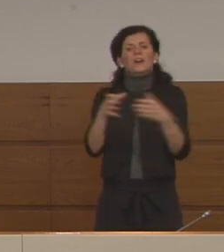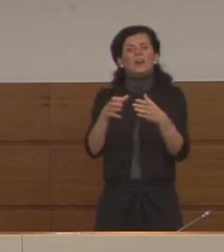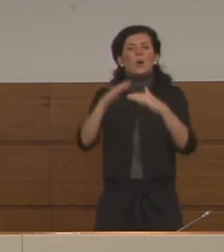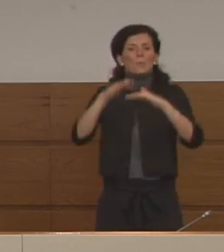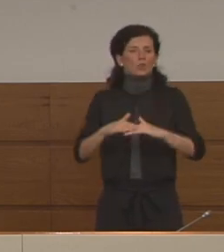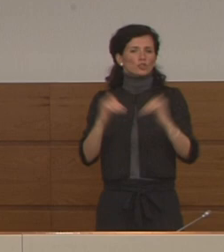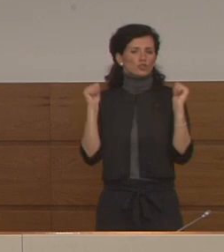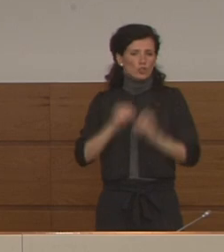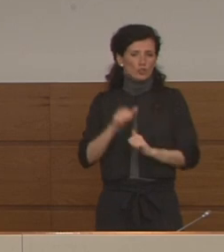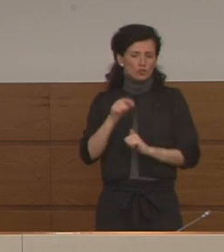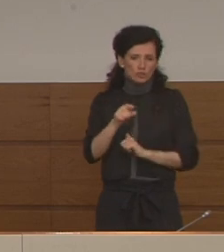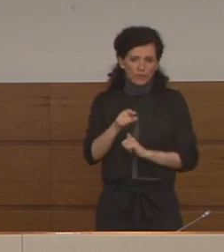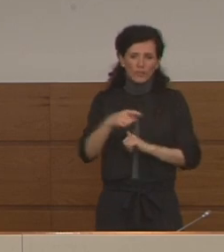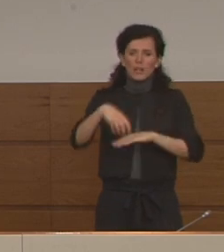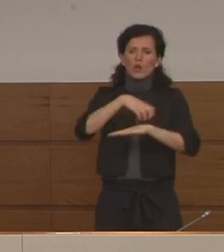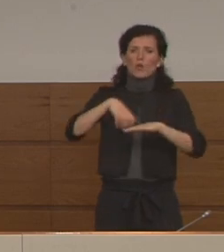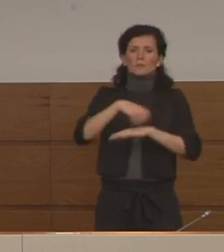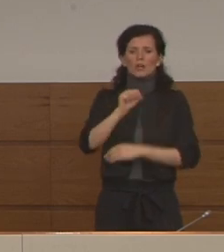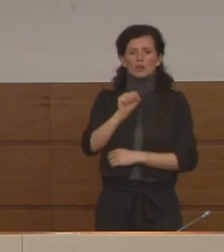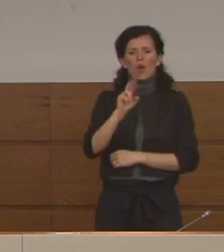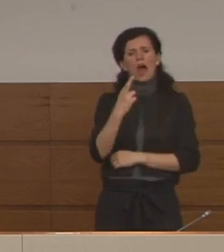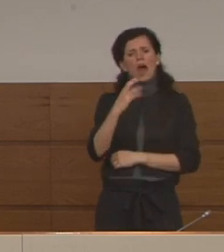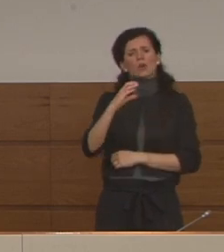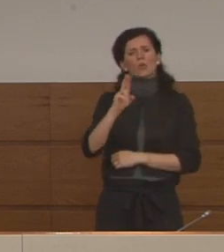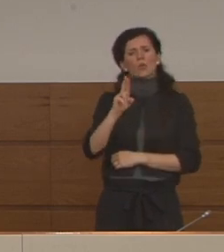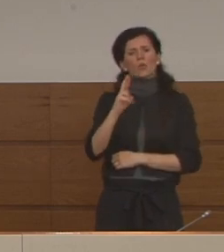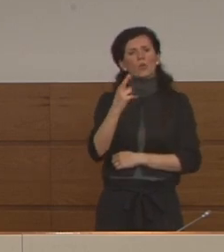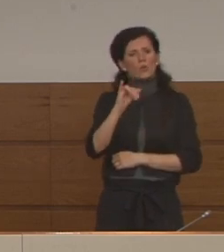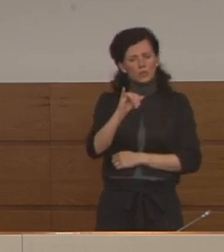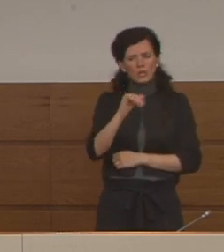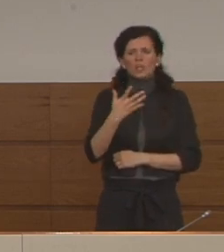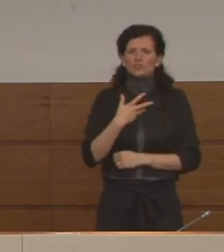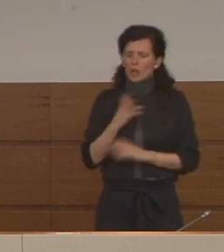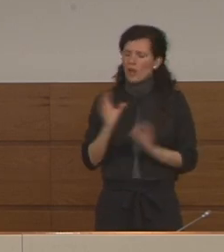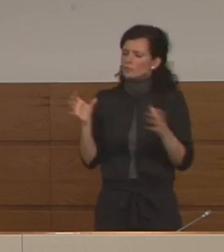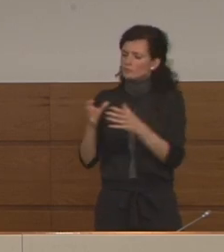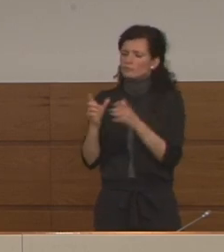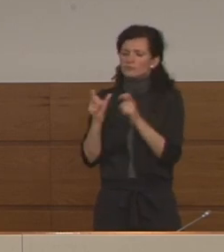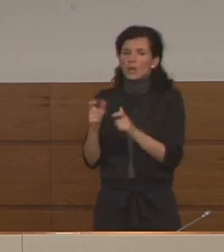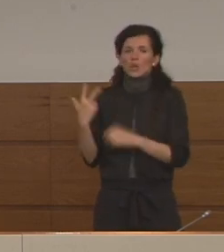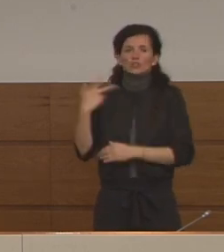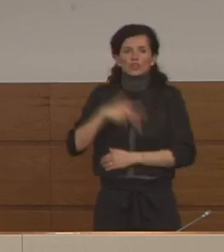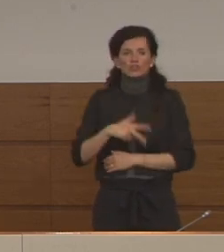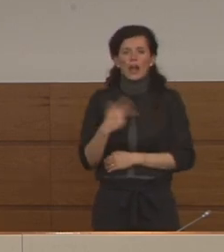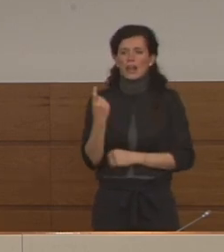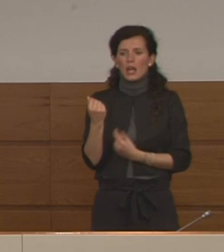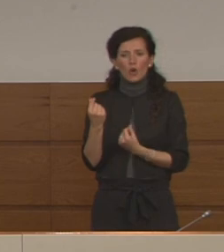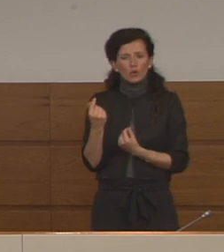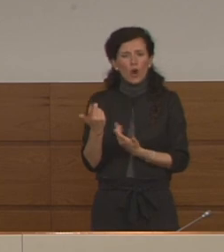Commissario Arcuri. Ma c'è anche tutta la parte sociale, economica. Quindi io credo